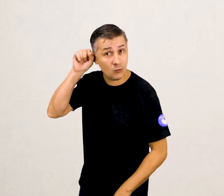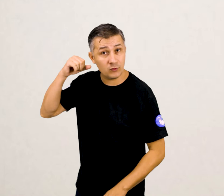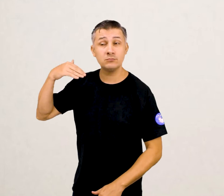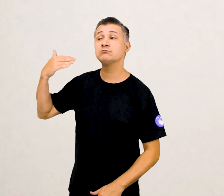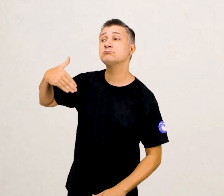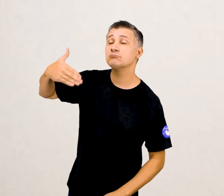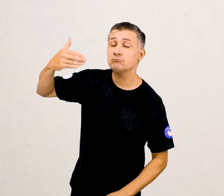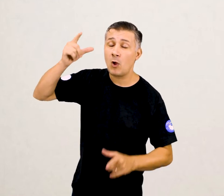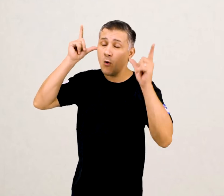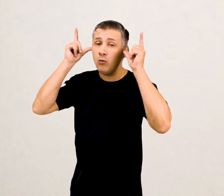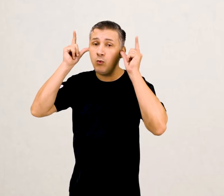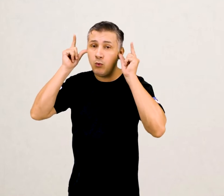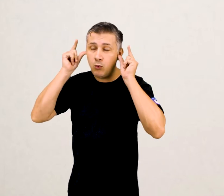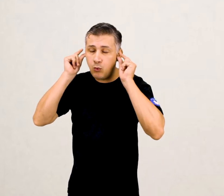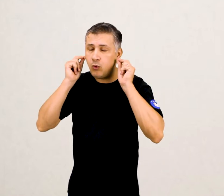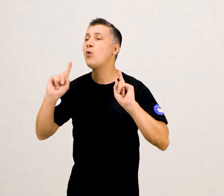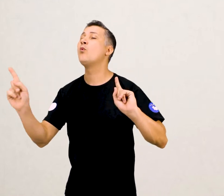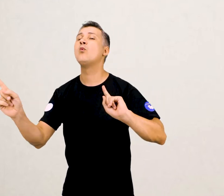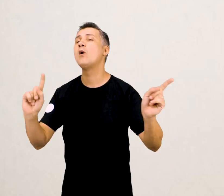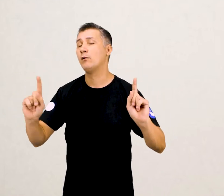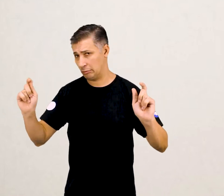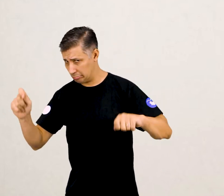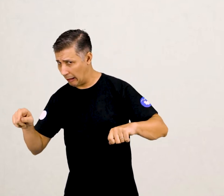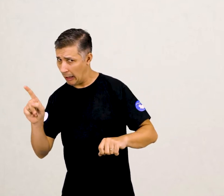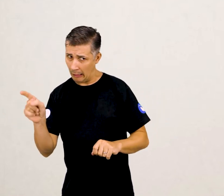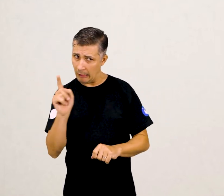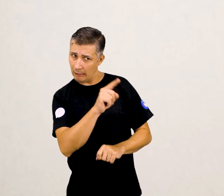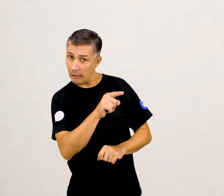por algum motivo, perderam a audição ao longo da vida.